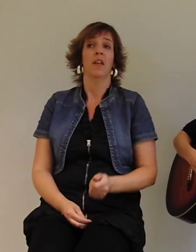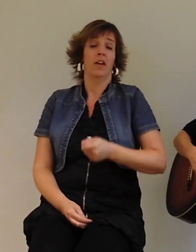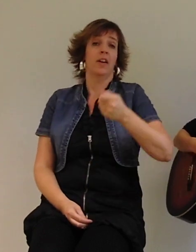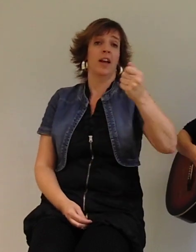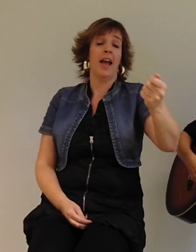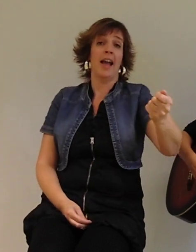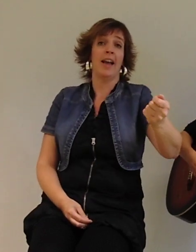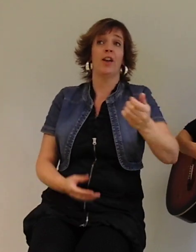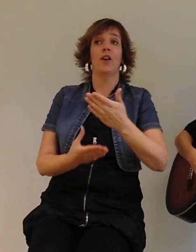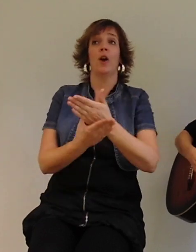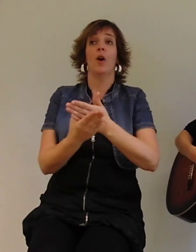dan krijg je een broodje met gras of met zand